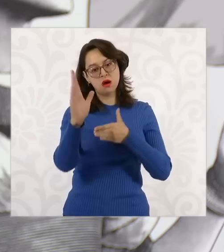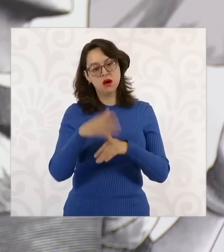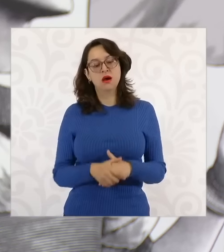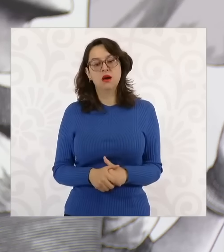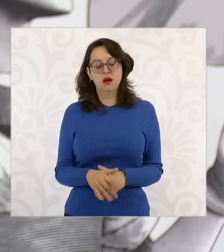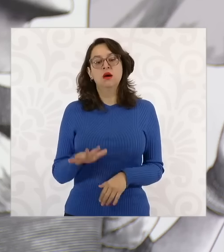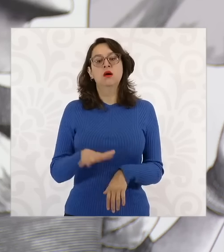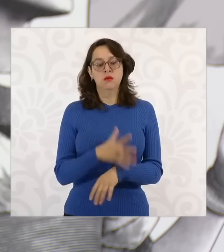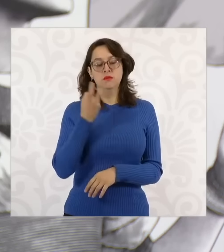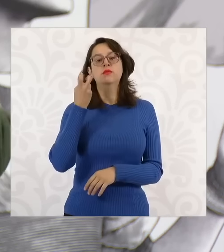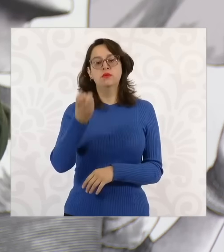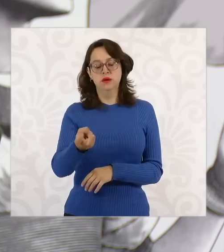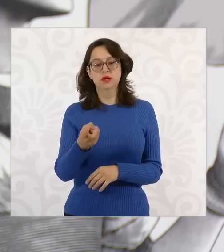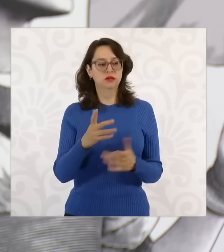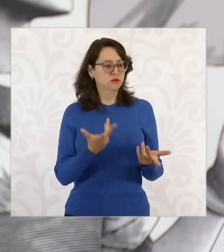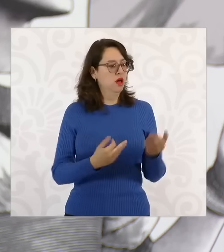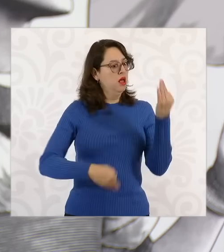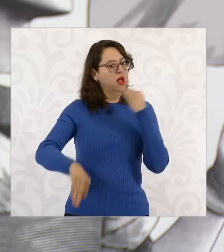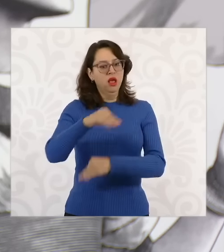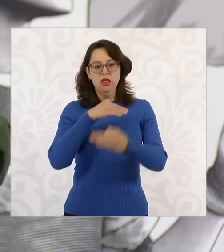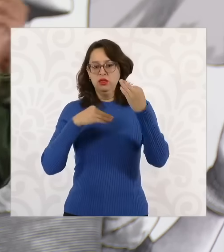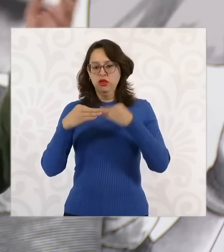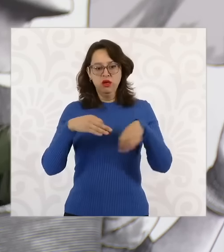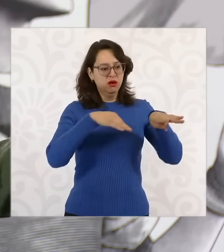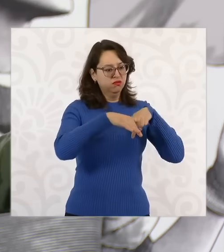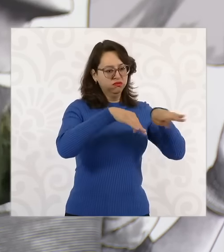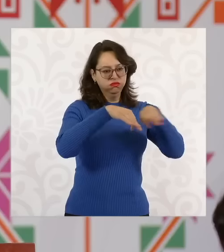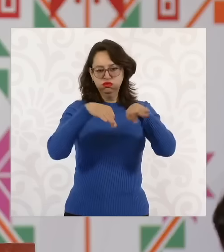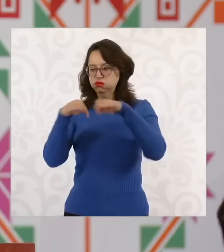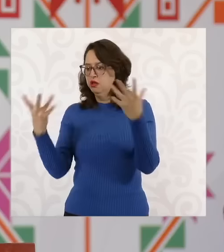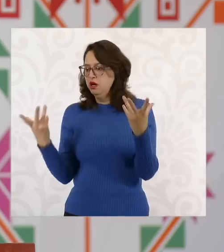por eso llevamos esta homologación. Eh, estamos trabajando en equipo. El cuerpo de ingenieros